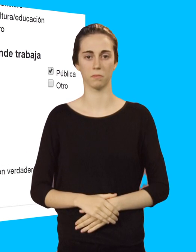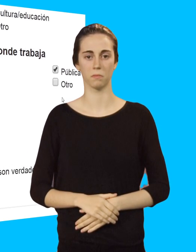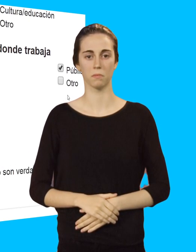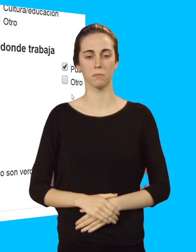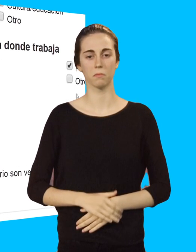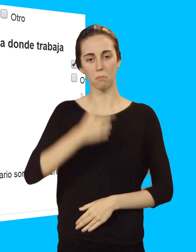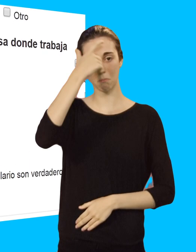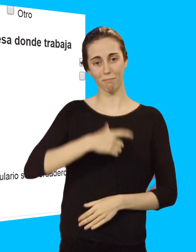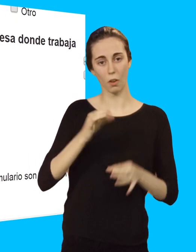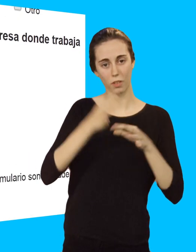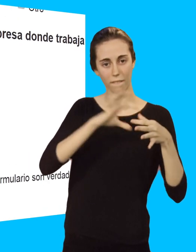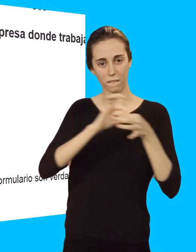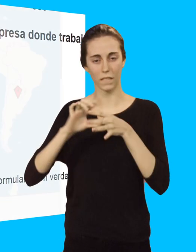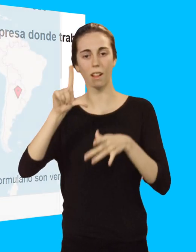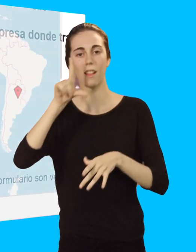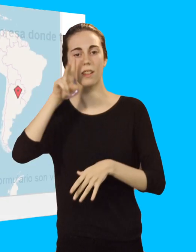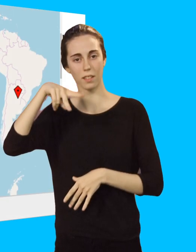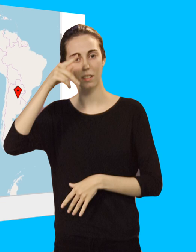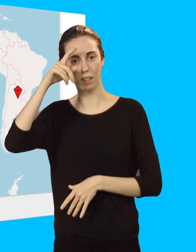Incluso, podés vincular tu perfil profesional en Linkedin.